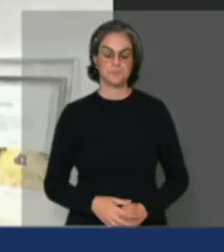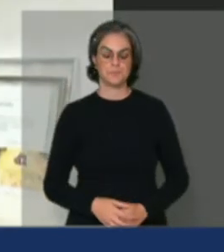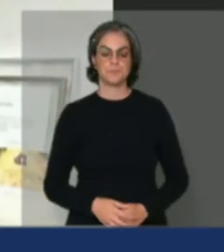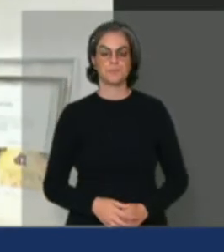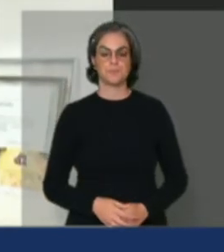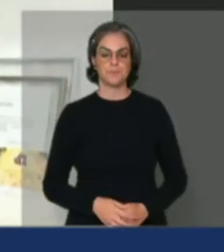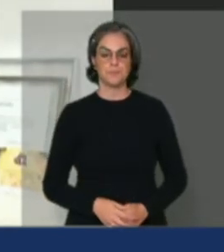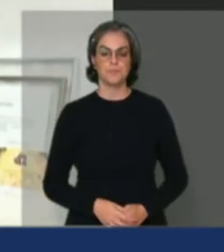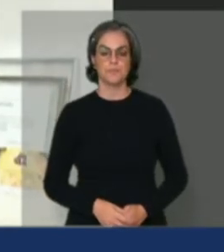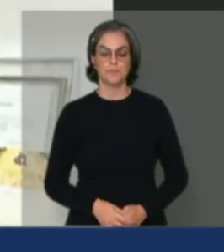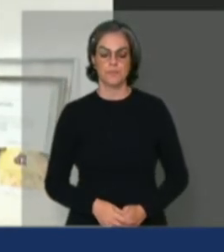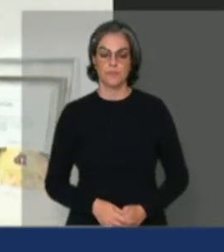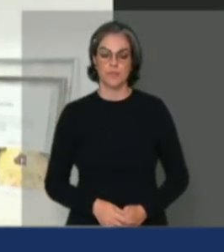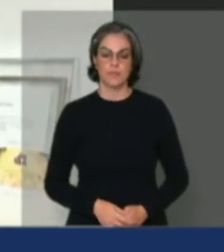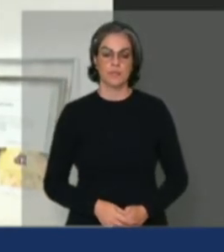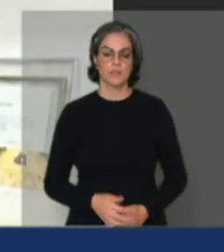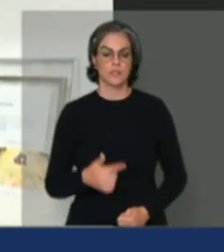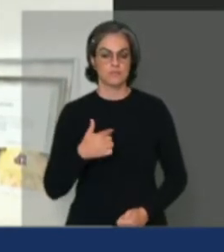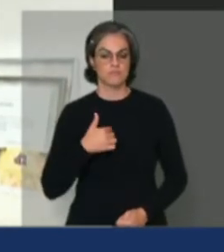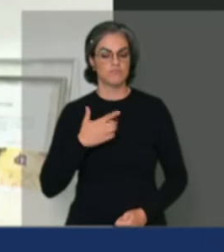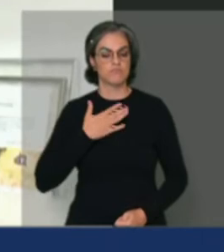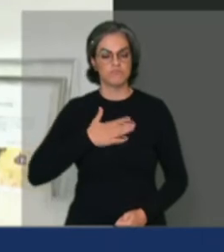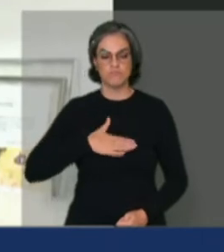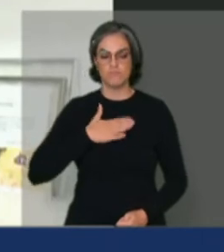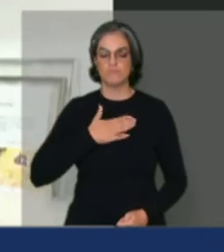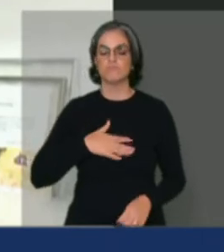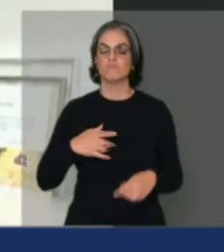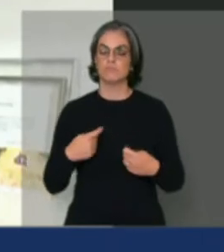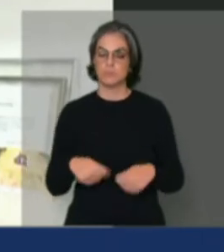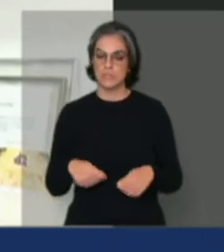POR ISSO, COM MUITA SERENIDADE, ESTA CASA COMPREENDE, E POSSIVELMENTE, A